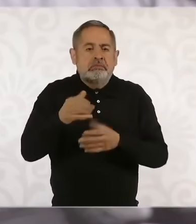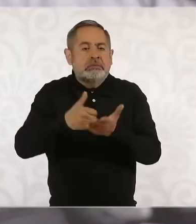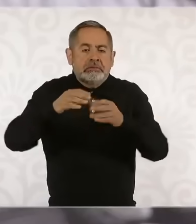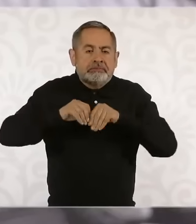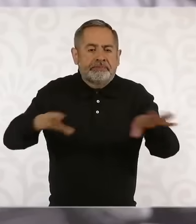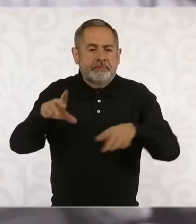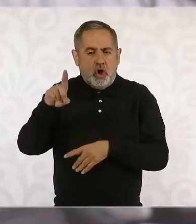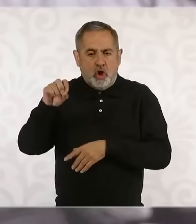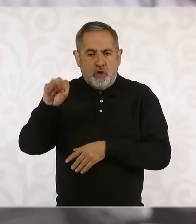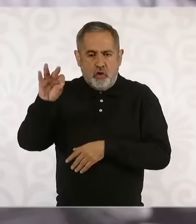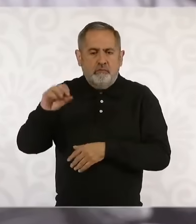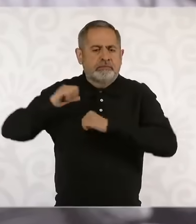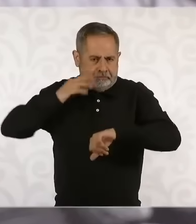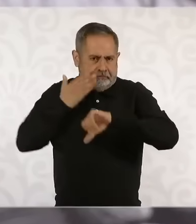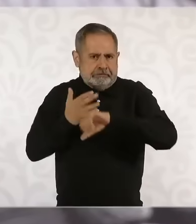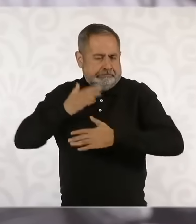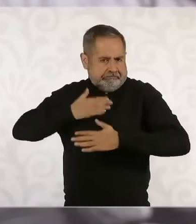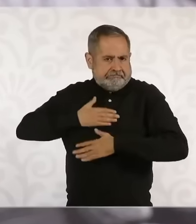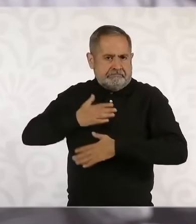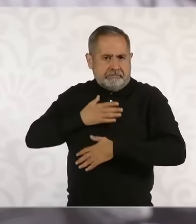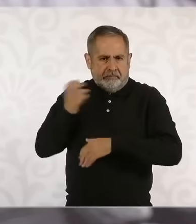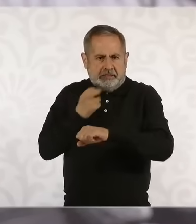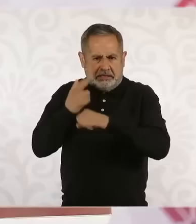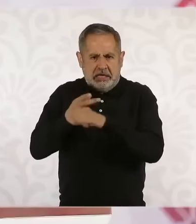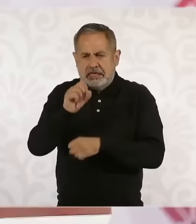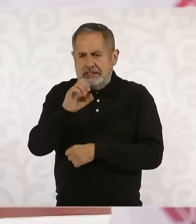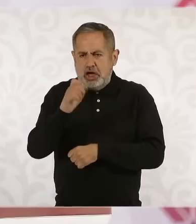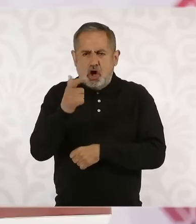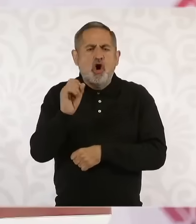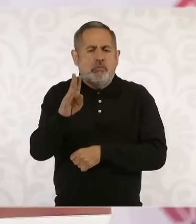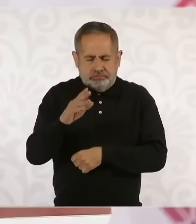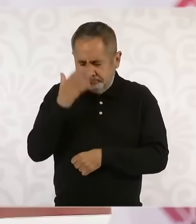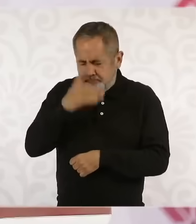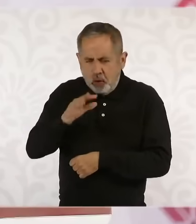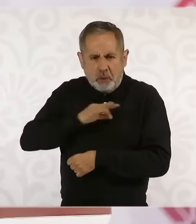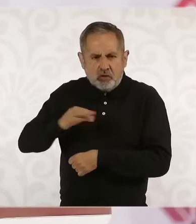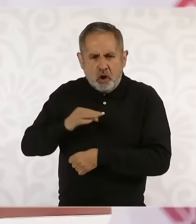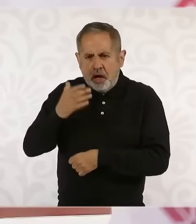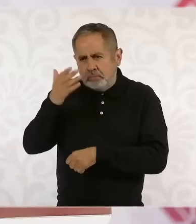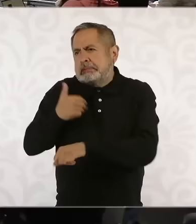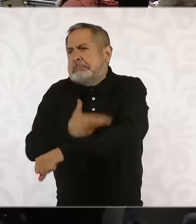Eso está a cargo de la Secretaria de Gobernación. Entonces, para nosotros es este hacer el trámite.